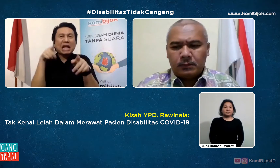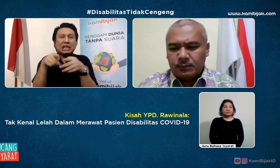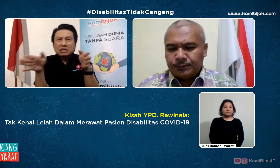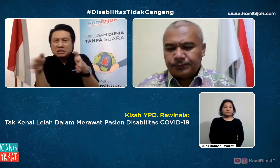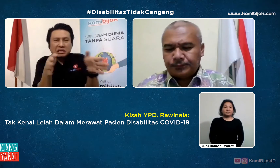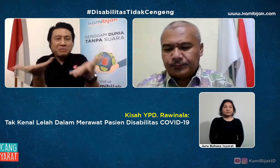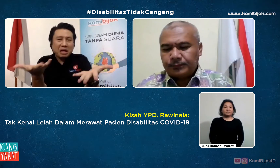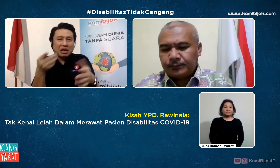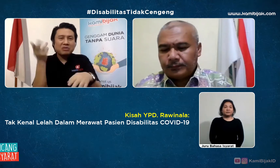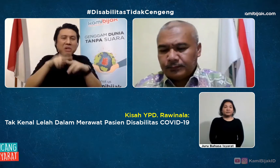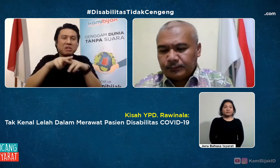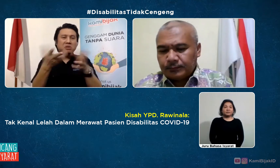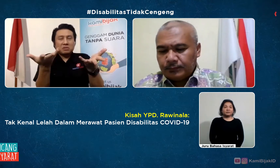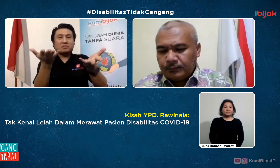terutama ada kasus positif di Rawinala?